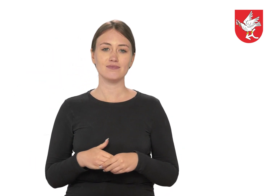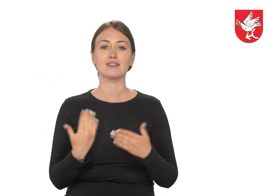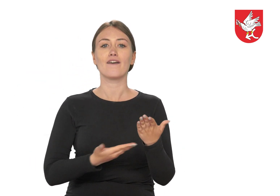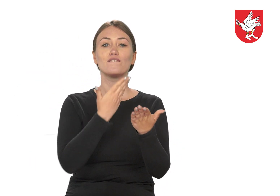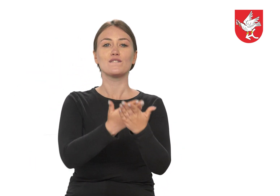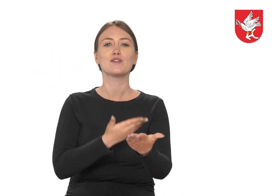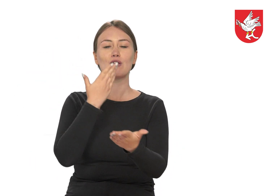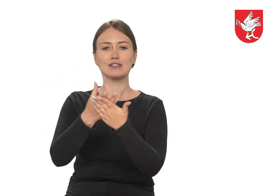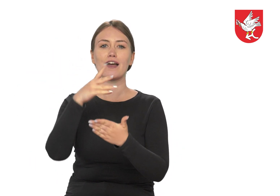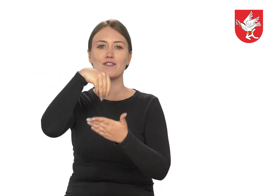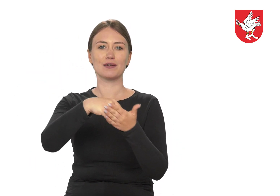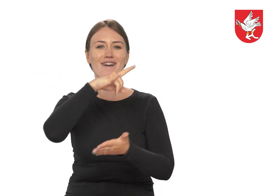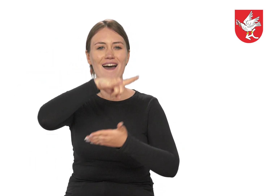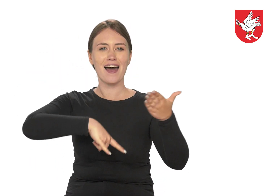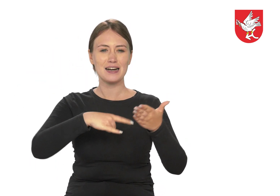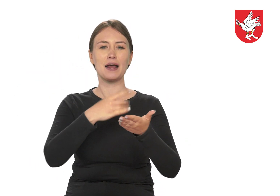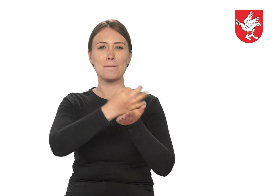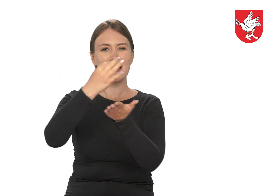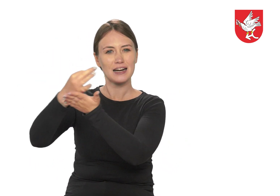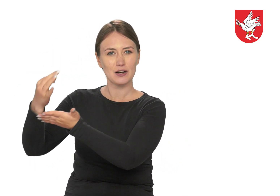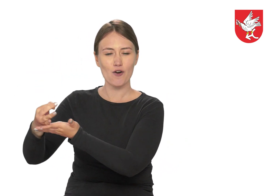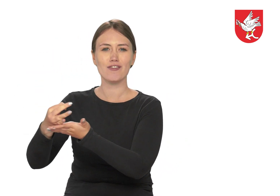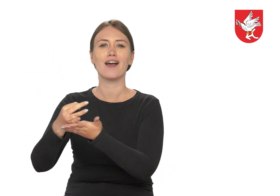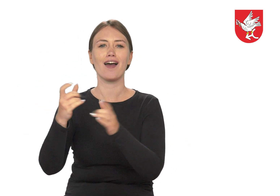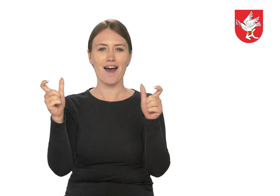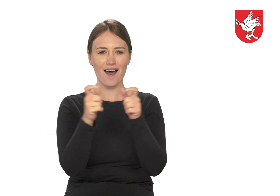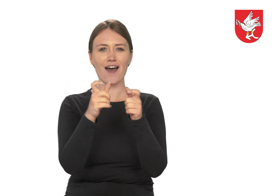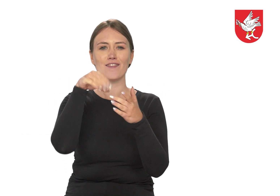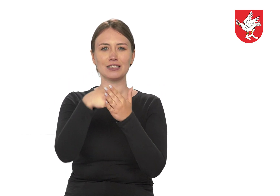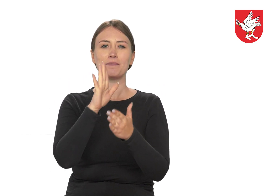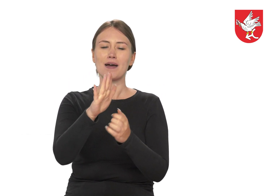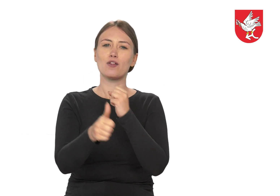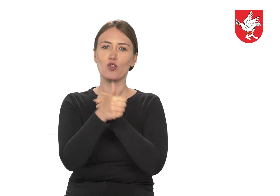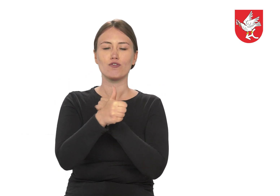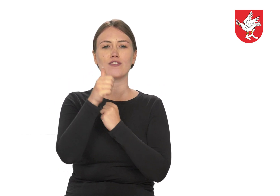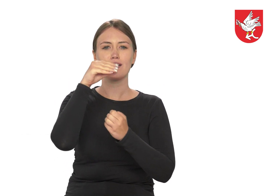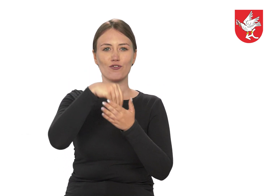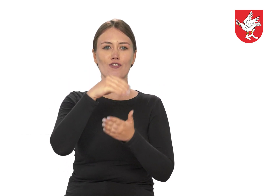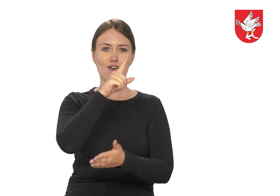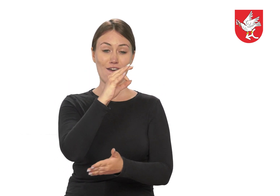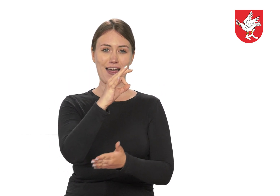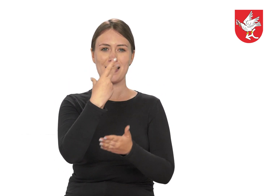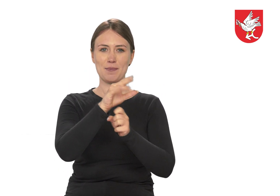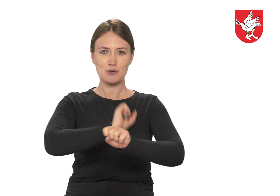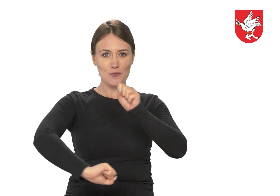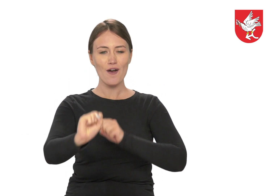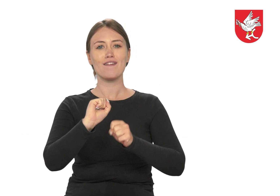wnioski na karty parkingowe dokumentujące niepełnosprawność